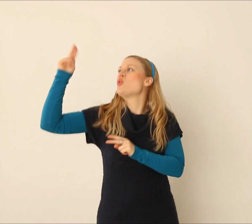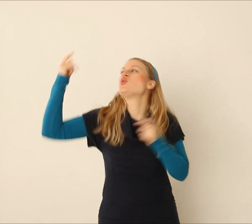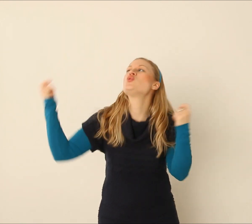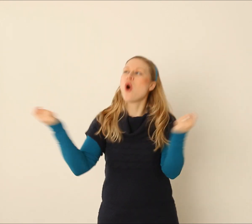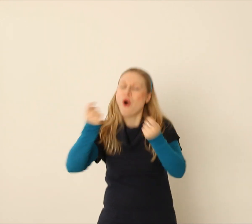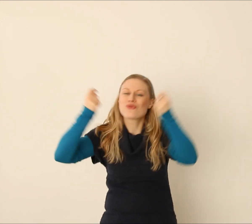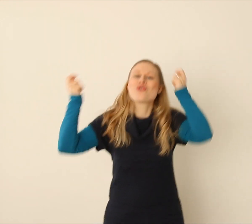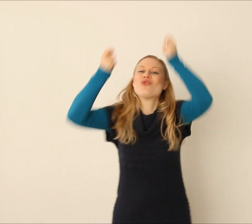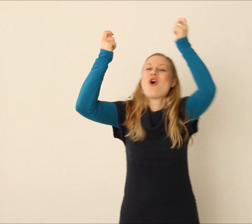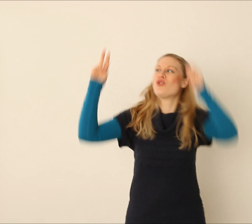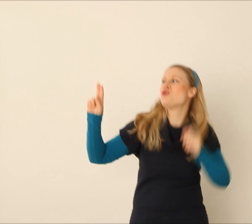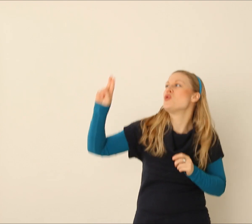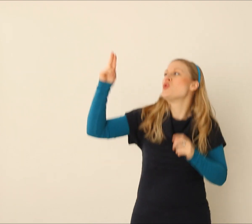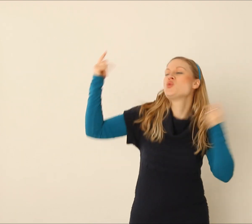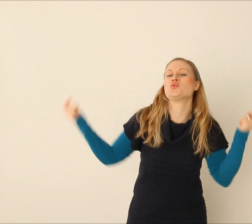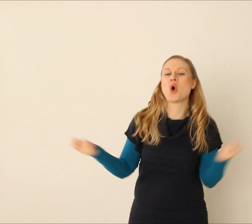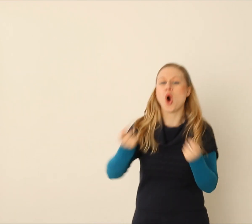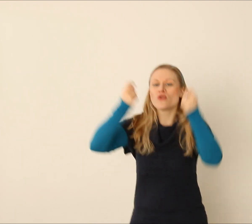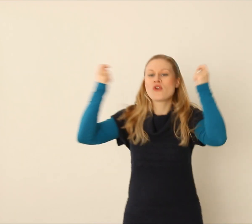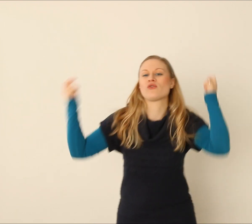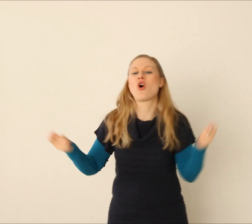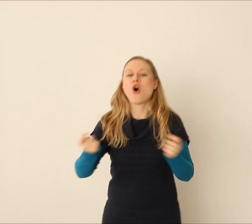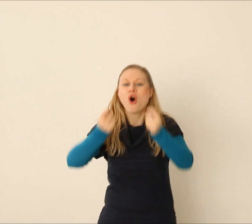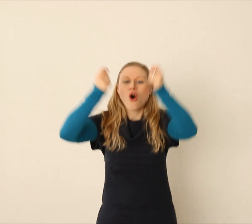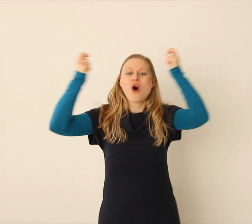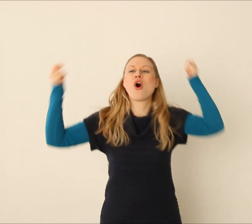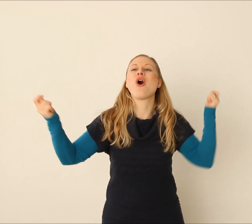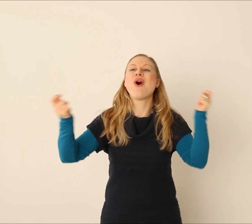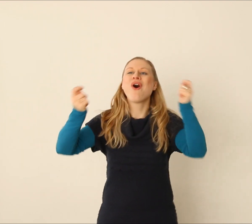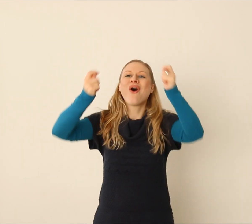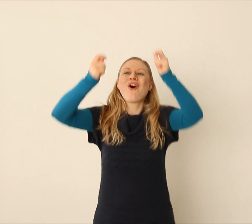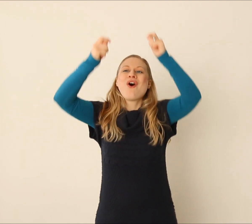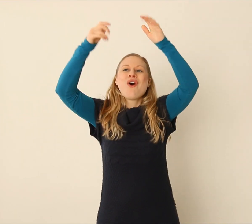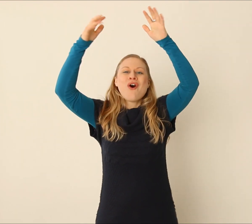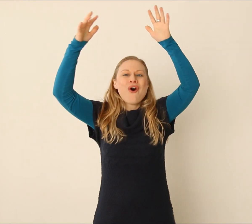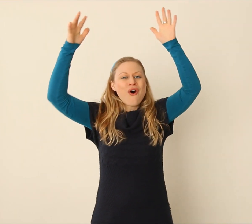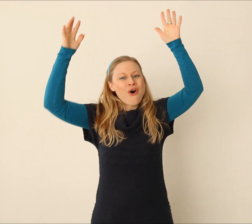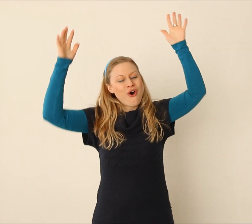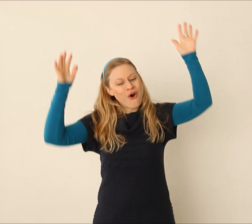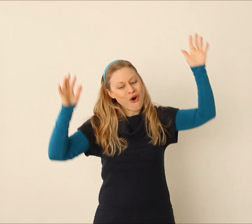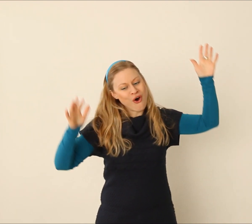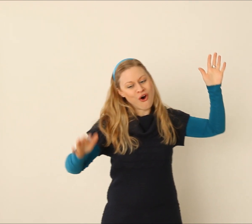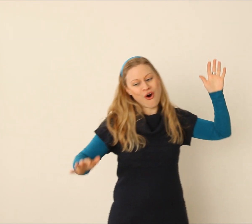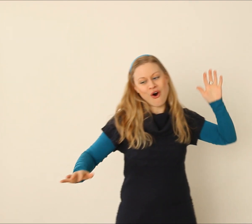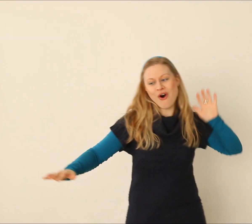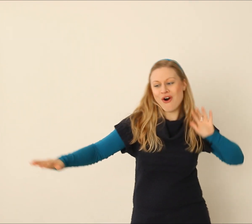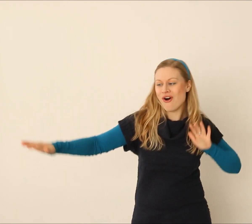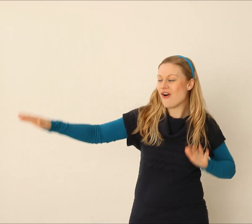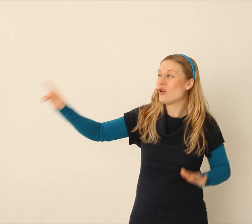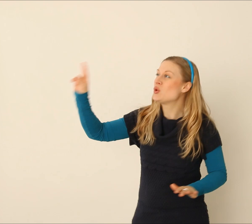U overwon, U overwon!